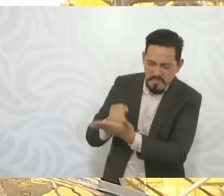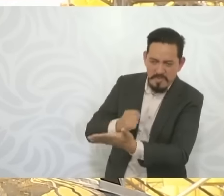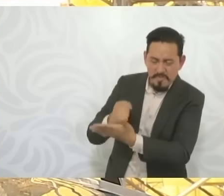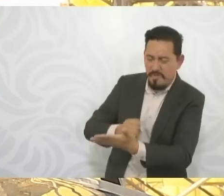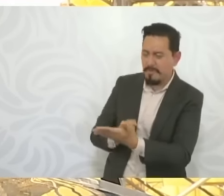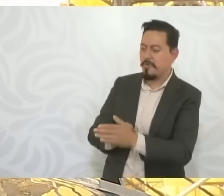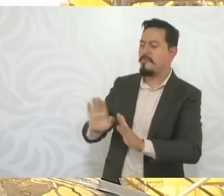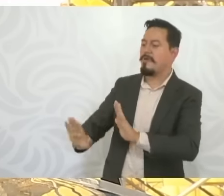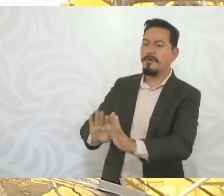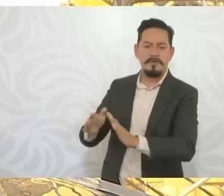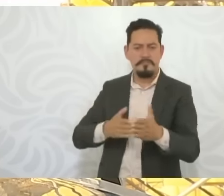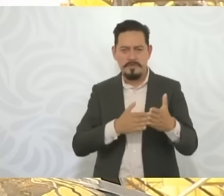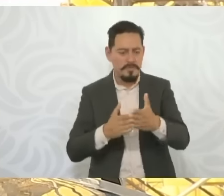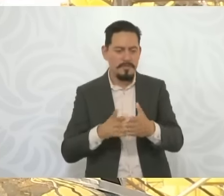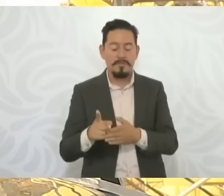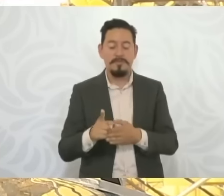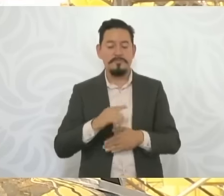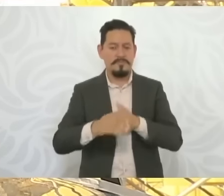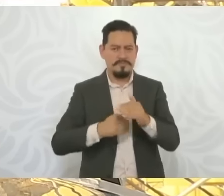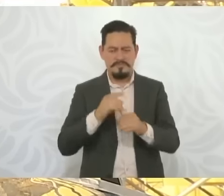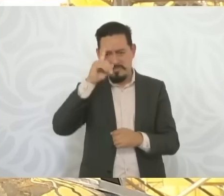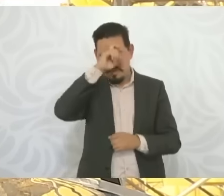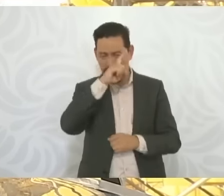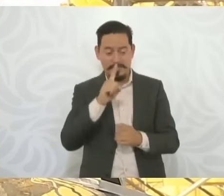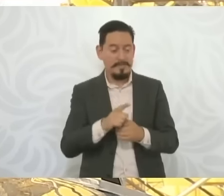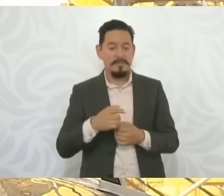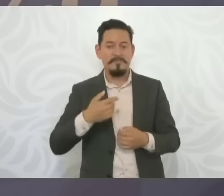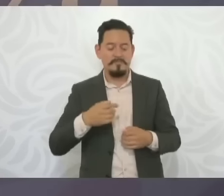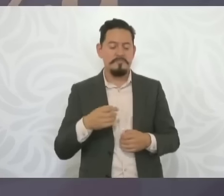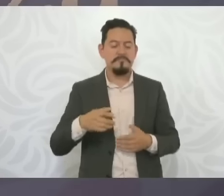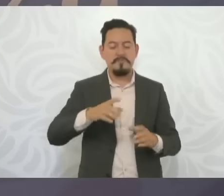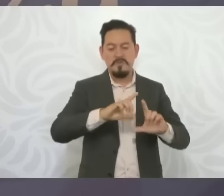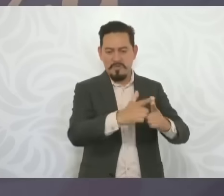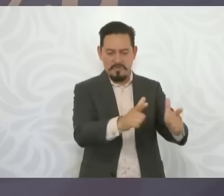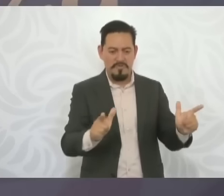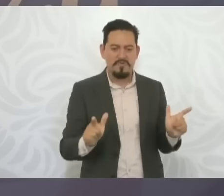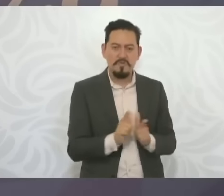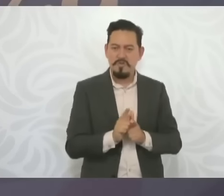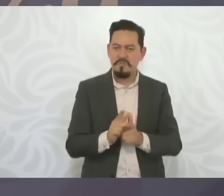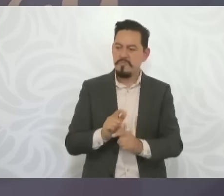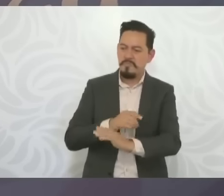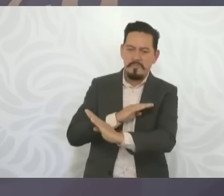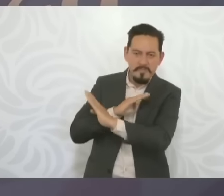el gobierno se desbordaron. Las fuerzas de derecha atacaron a la empresa pública, la educación laica,